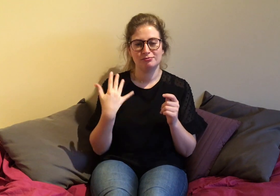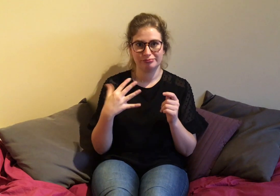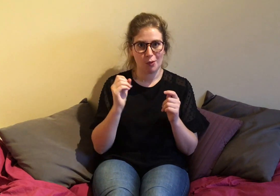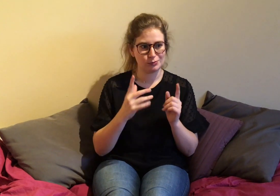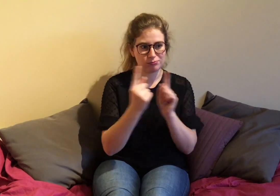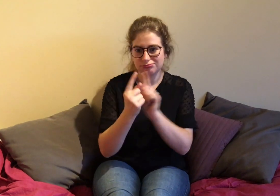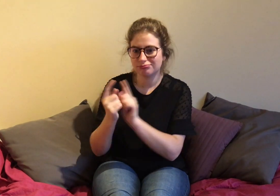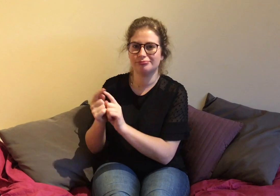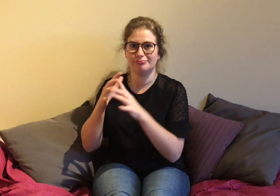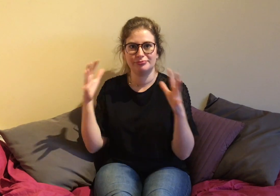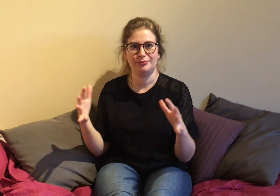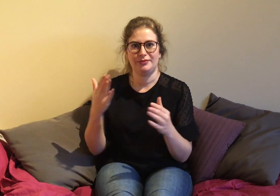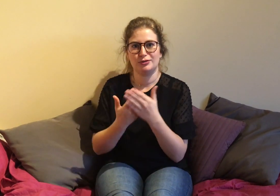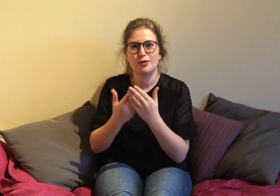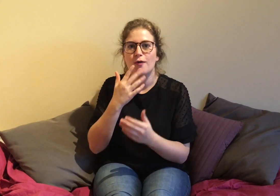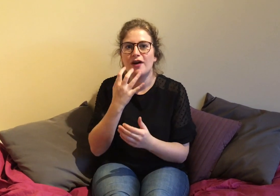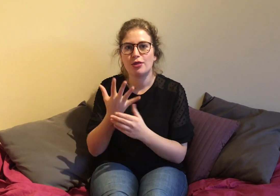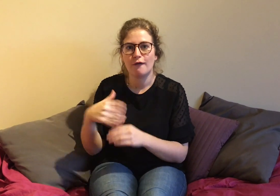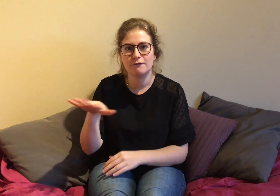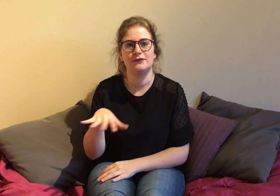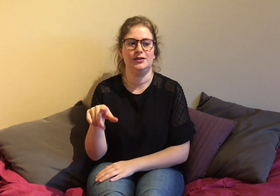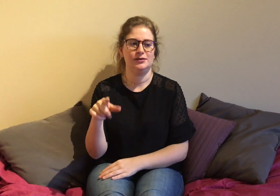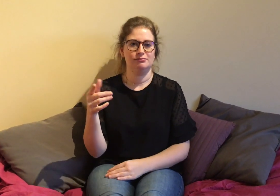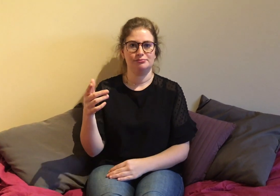le KAP Signes m'a donné l'occasion de rencontrer plein d'étudiants à Louvain-la-Neuve,